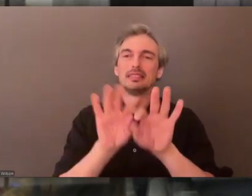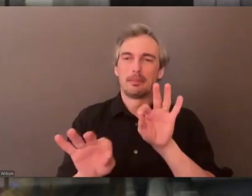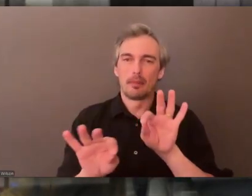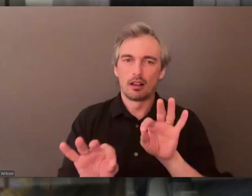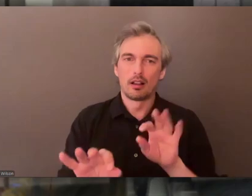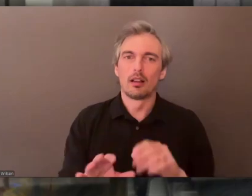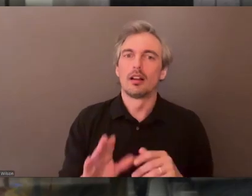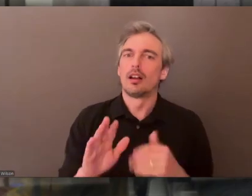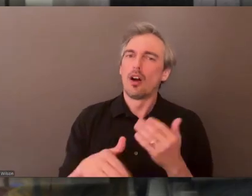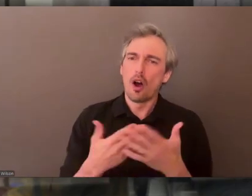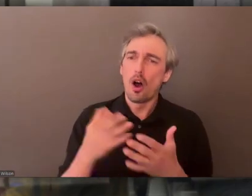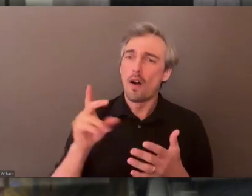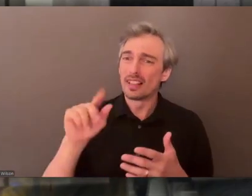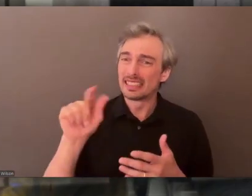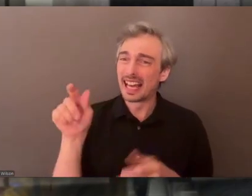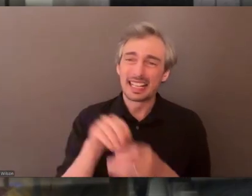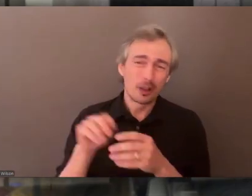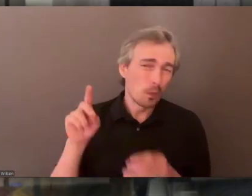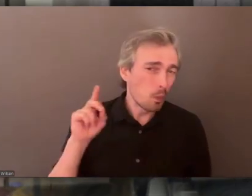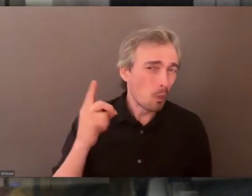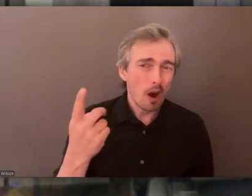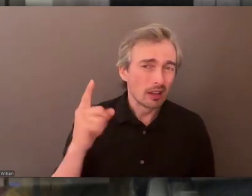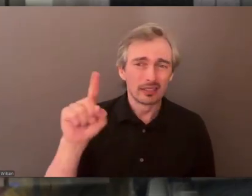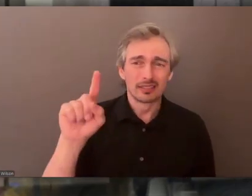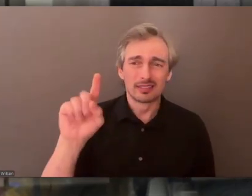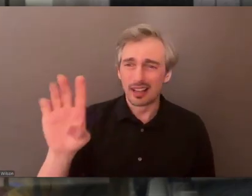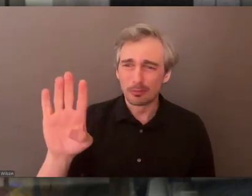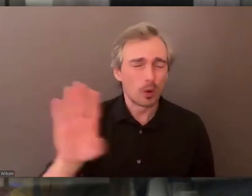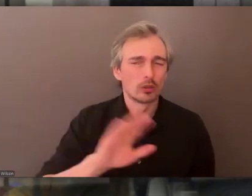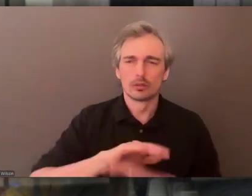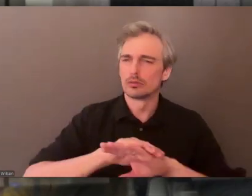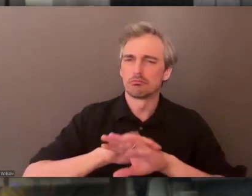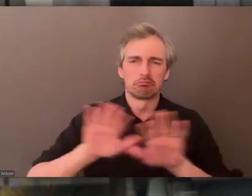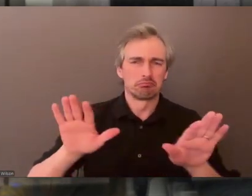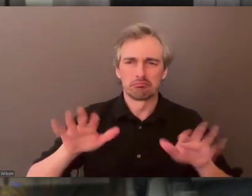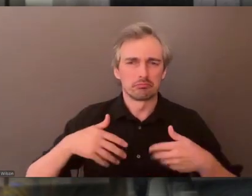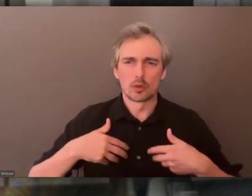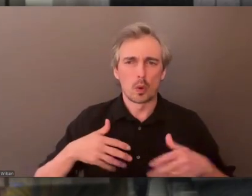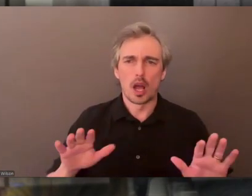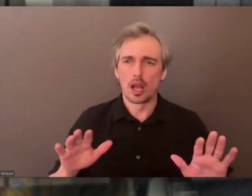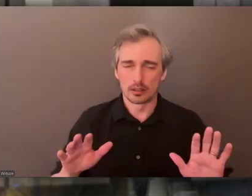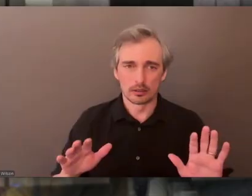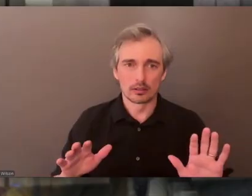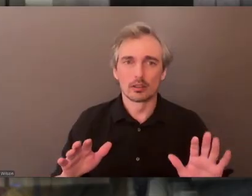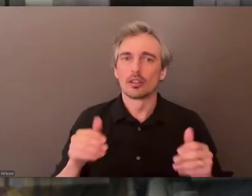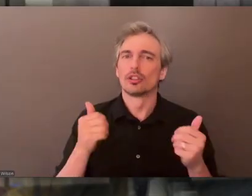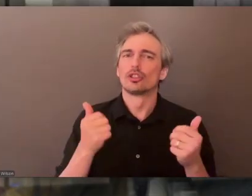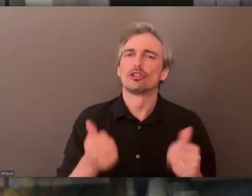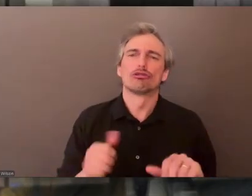ですから、デ ータをテ ーマやコンセプト、また は何であれ、バケットに分けるようにしてください。 あなたが作りたい物語に沿って。